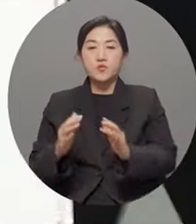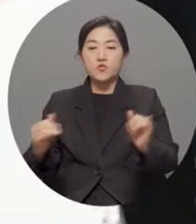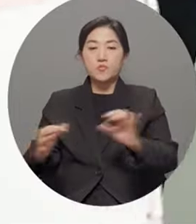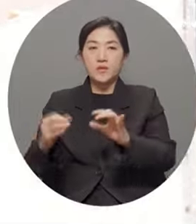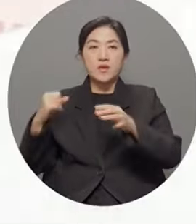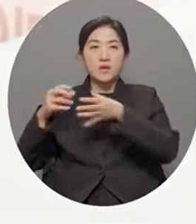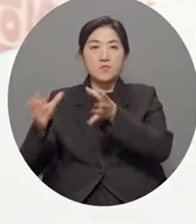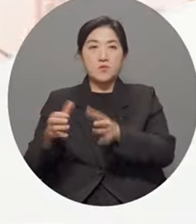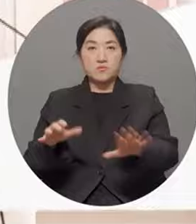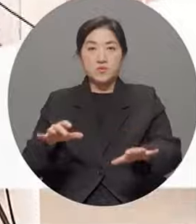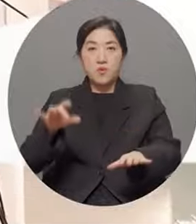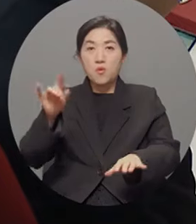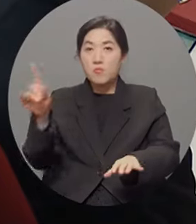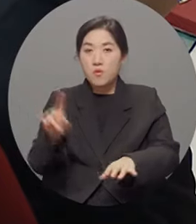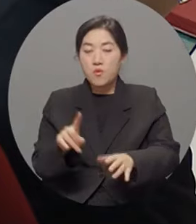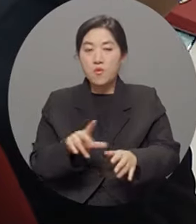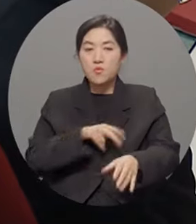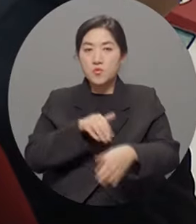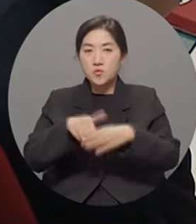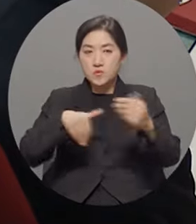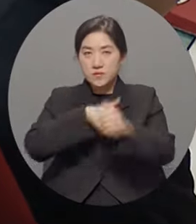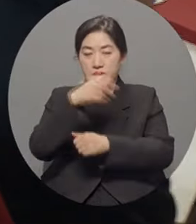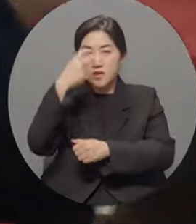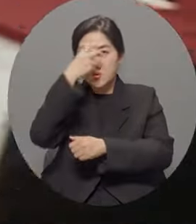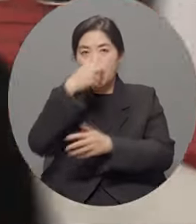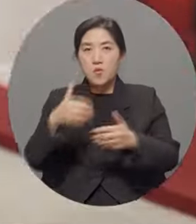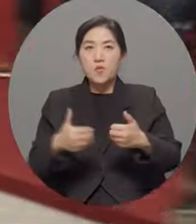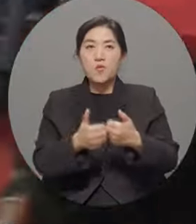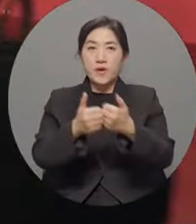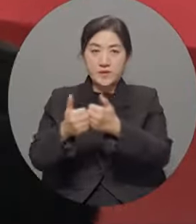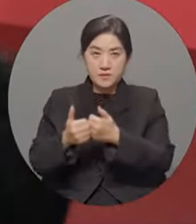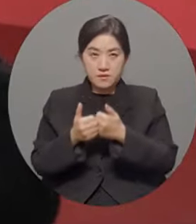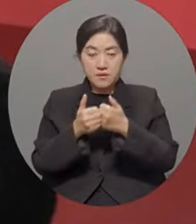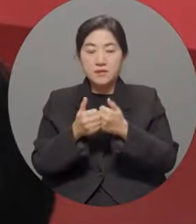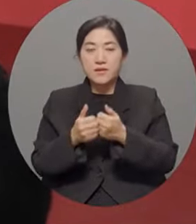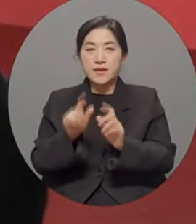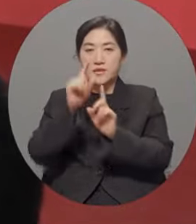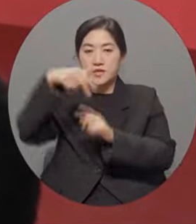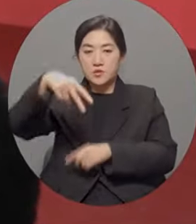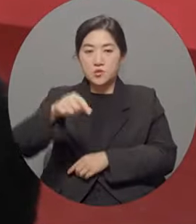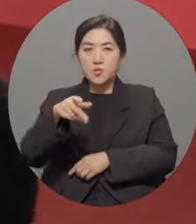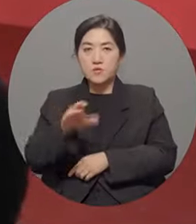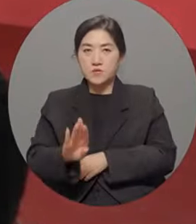(기자) 국민의힘은 오늘 처음으로 총선 상황 점검 회의를 개최했는데 이 대사